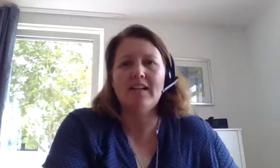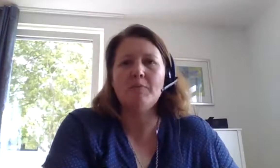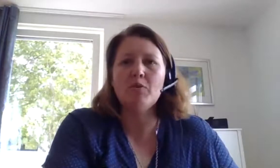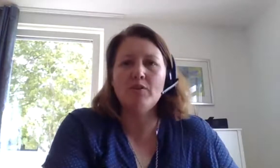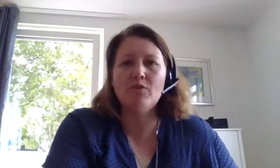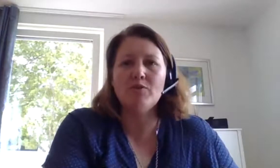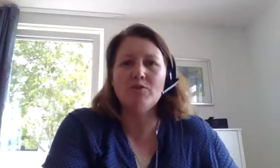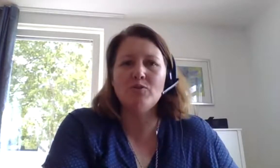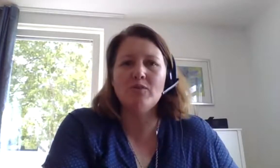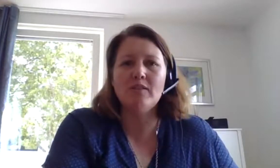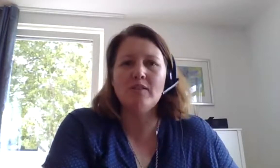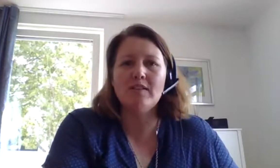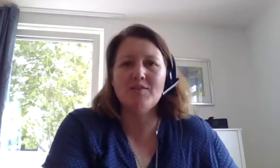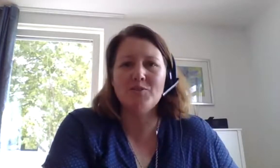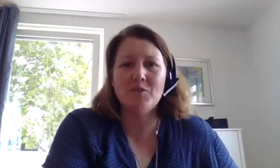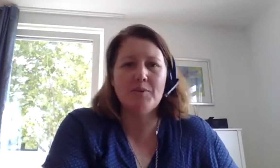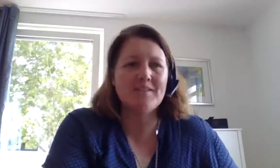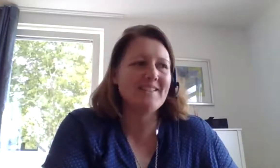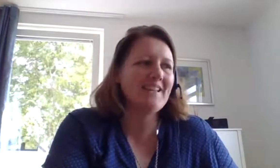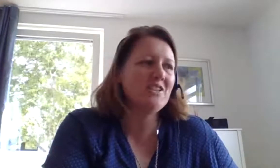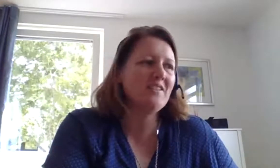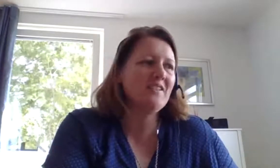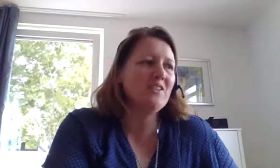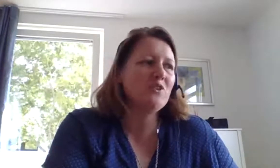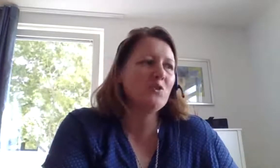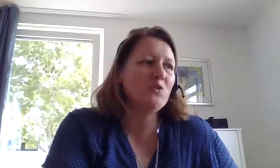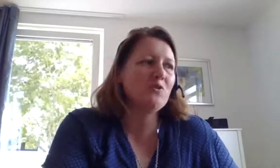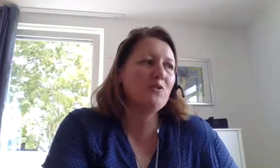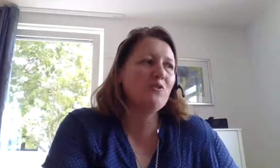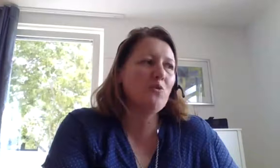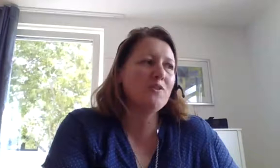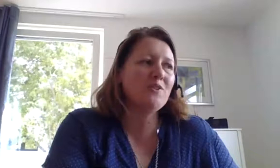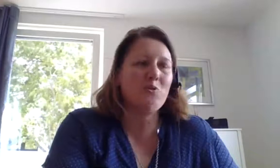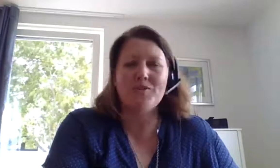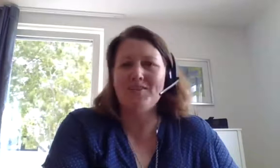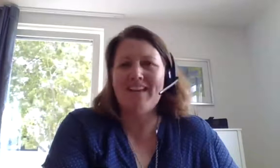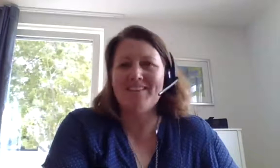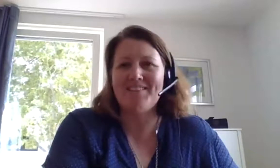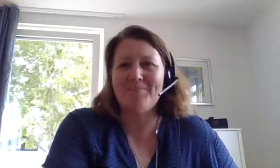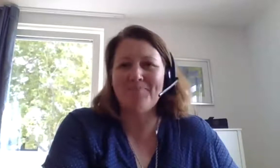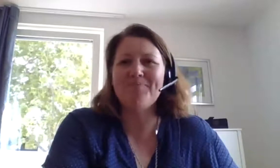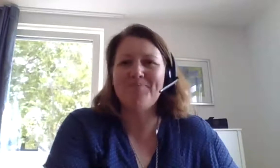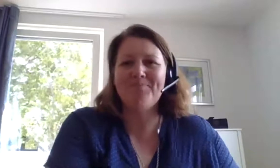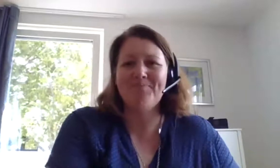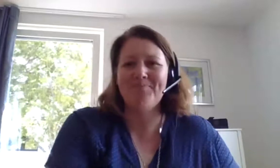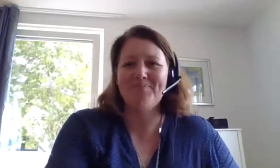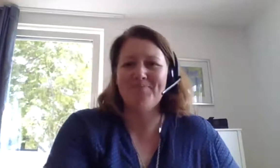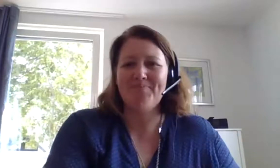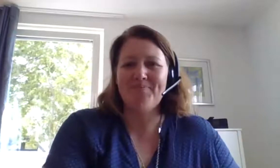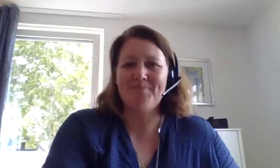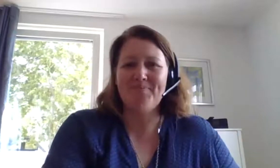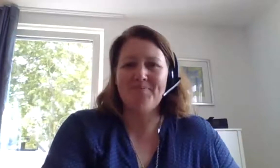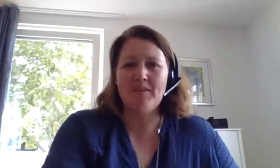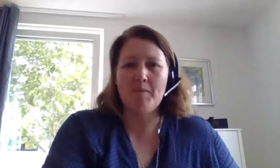أنا متشوقة جدا لعرضك التقديمي تفضلي إيستر المجال لك.